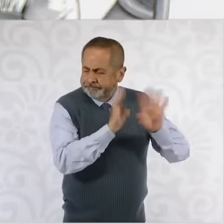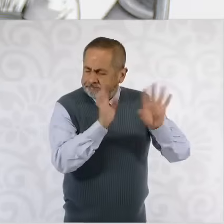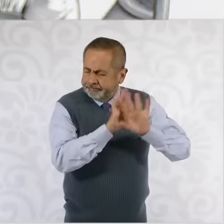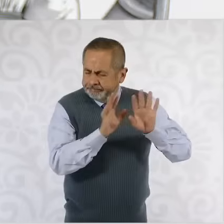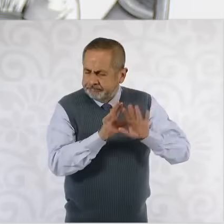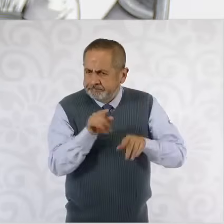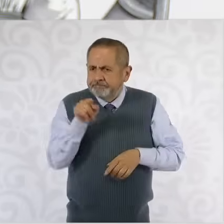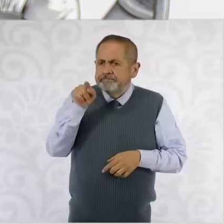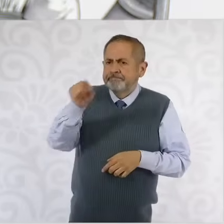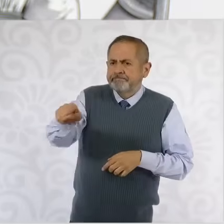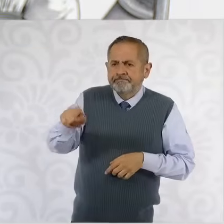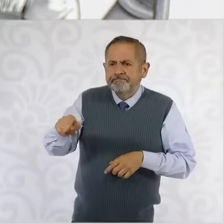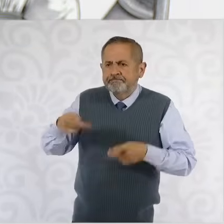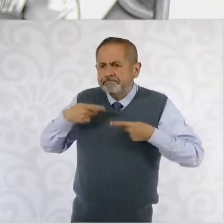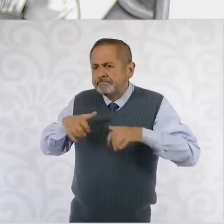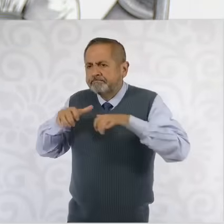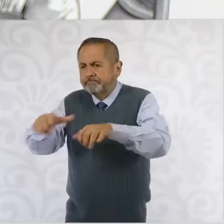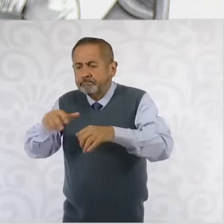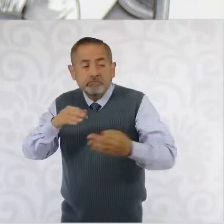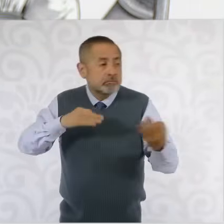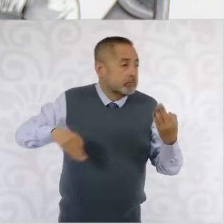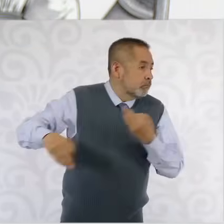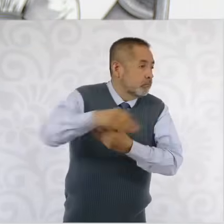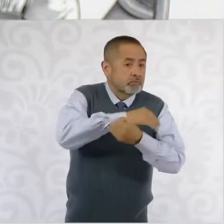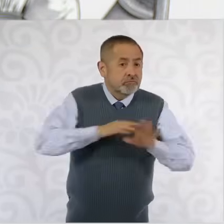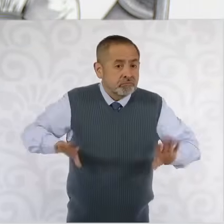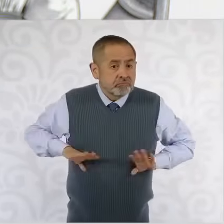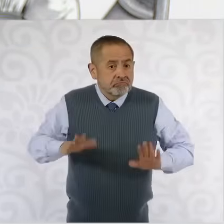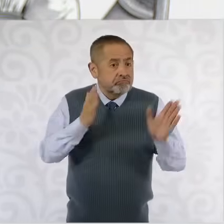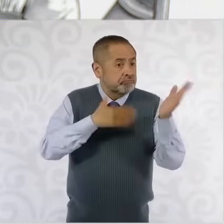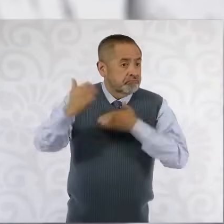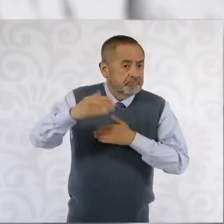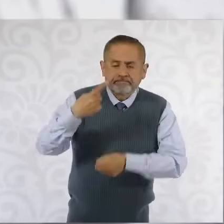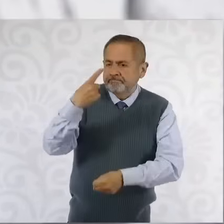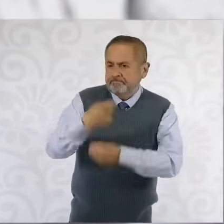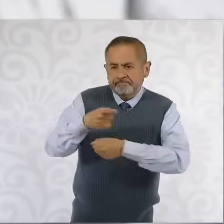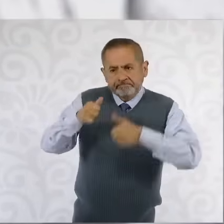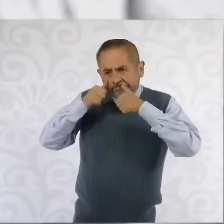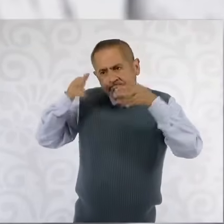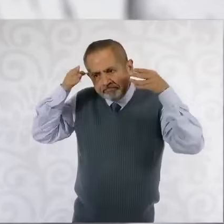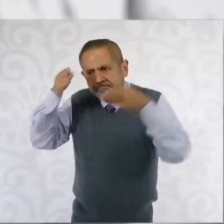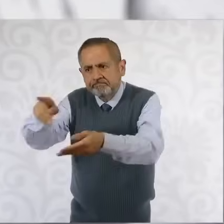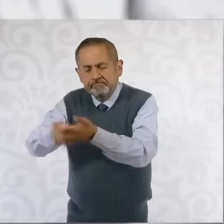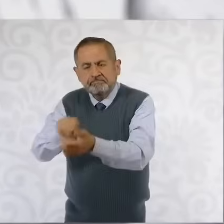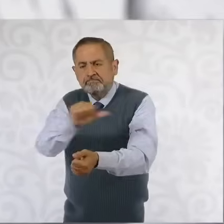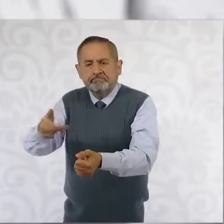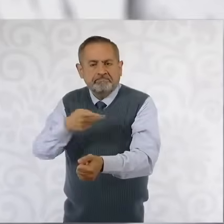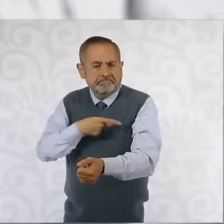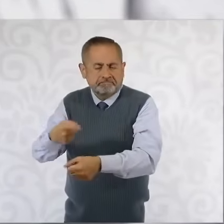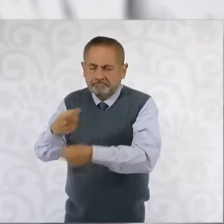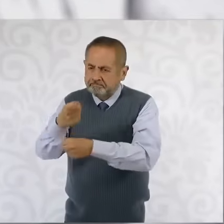el bien de todos primero los pobres y lo que pasó en estos 6 años con el presidente López